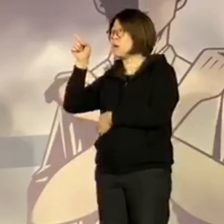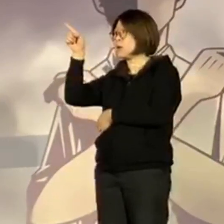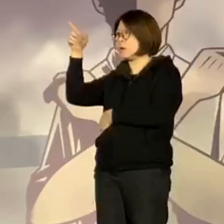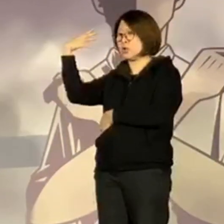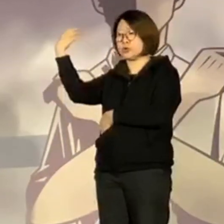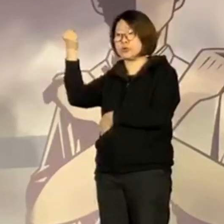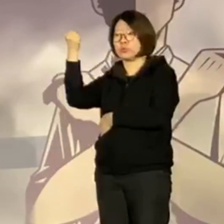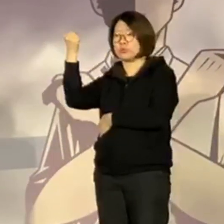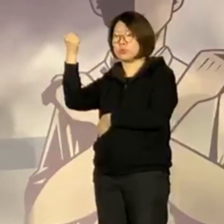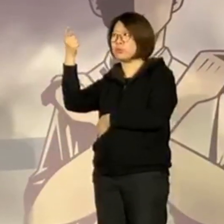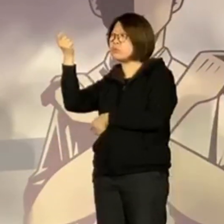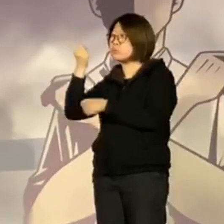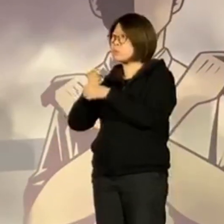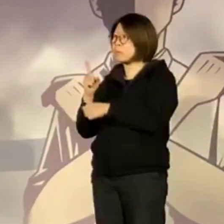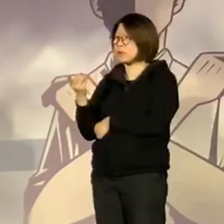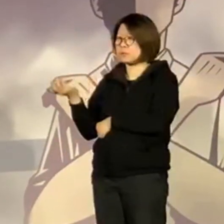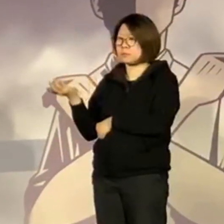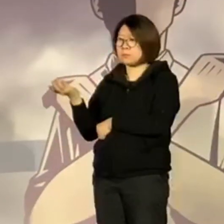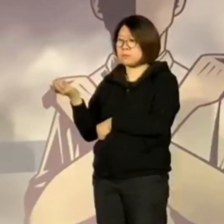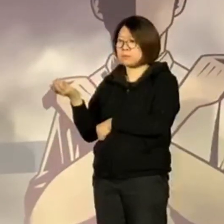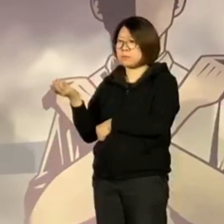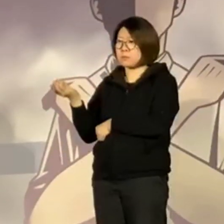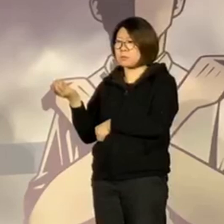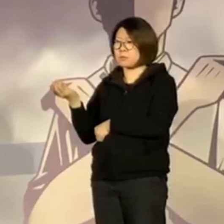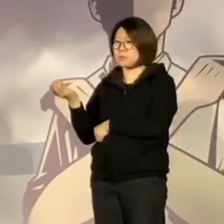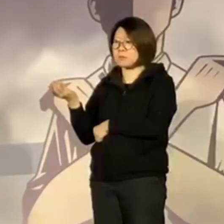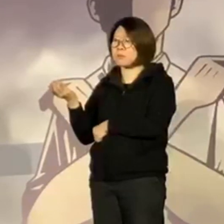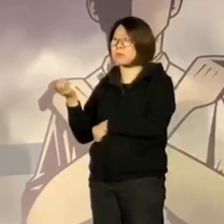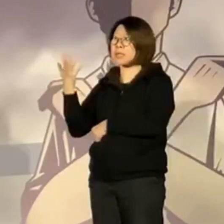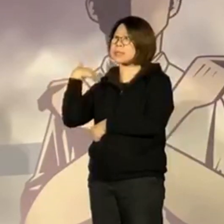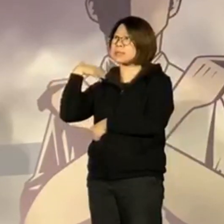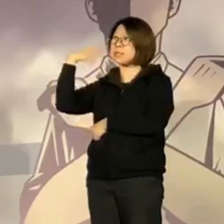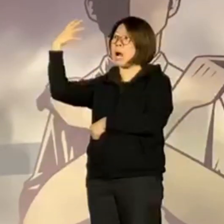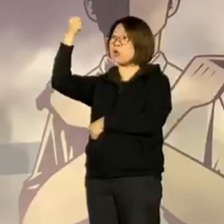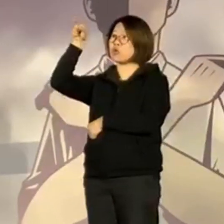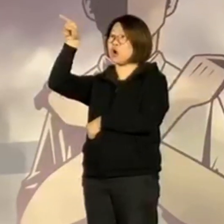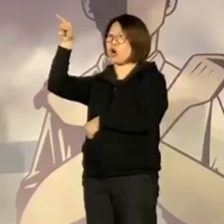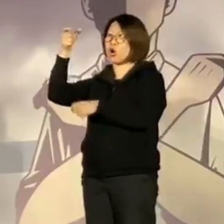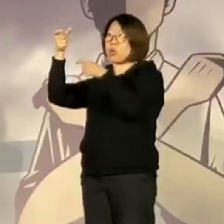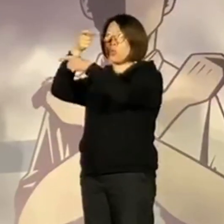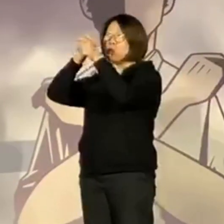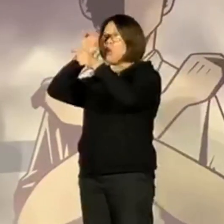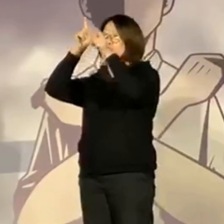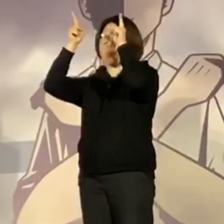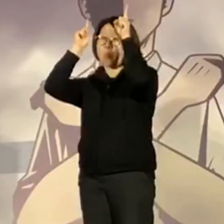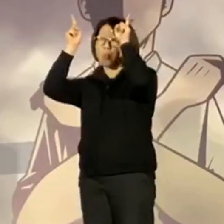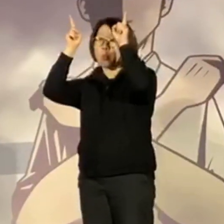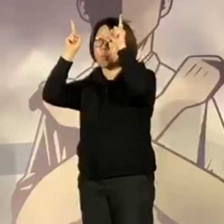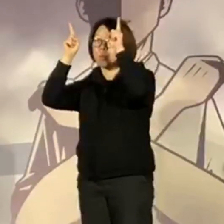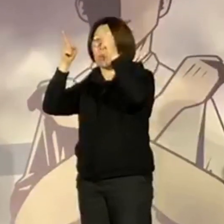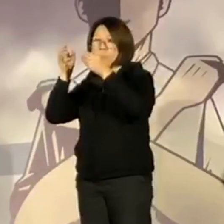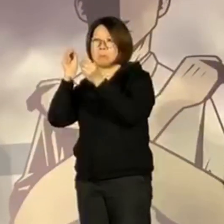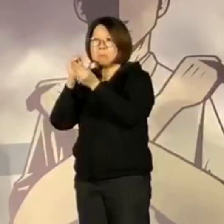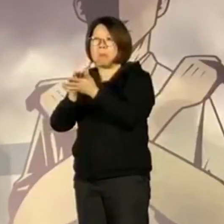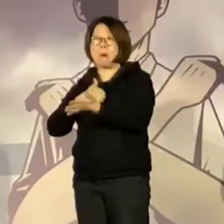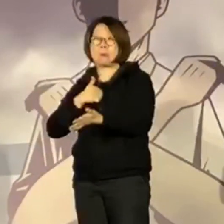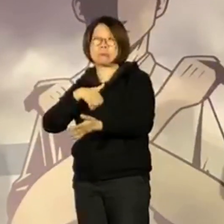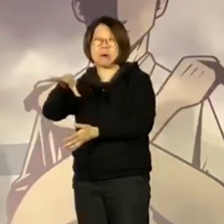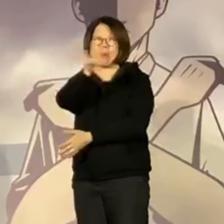逼死教師都好啦 教育局有沒有取消他們的牌照 有沒有做任何的懲處呢 一丁點都沒有